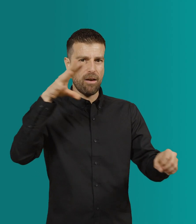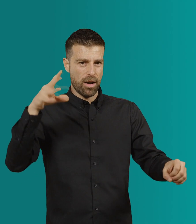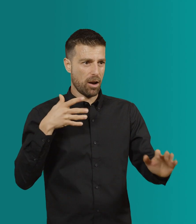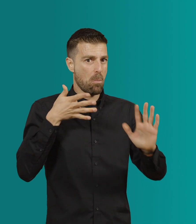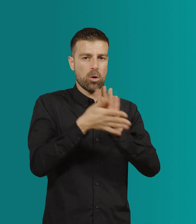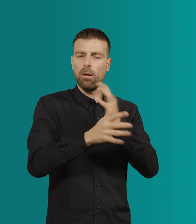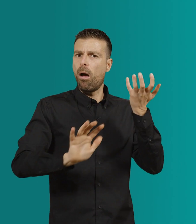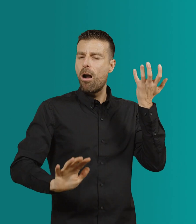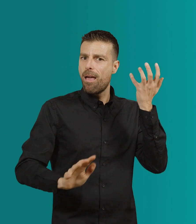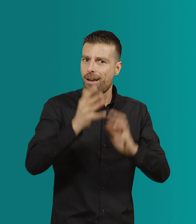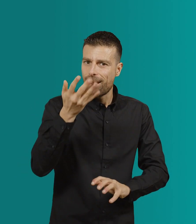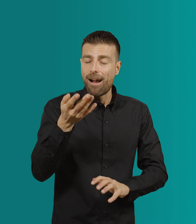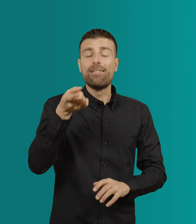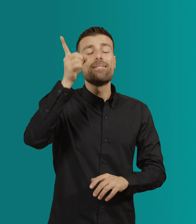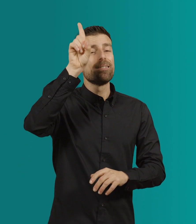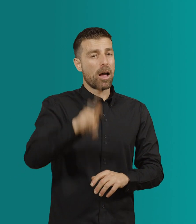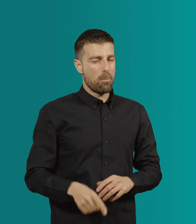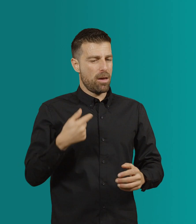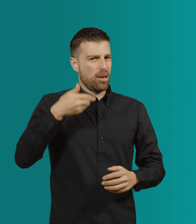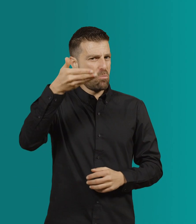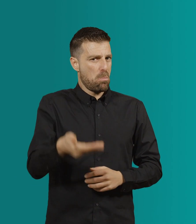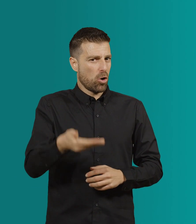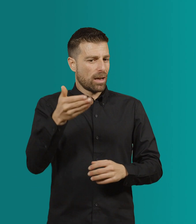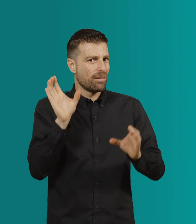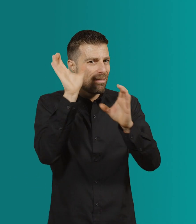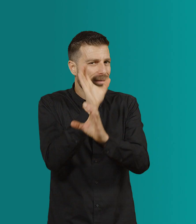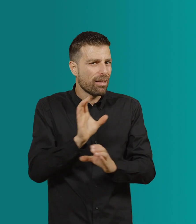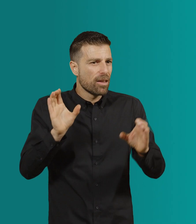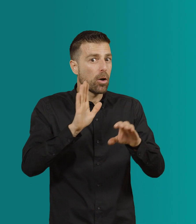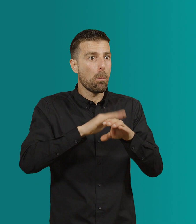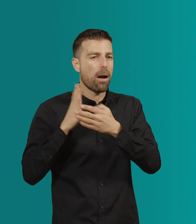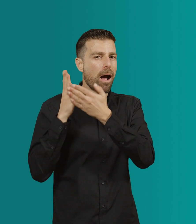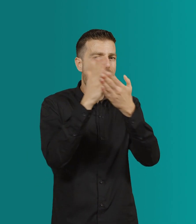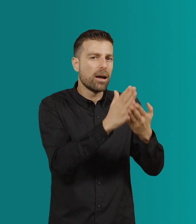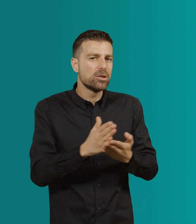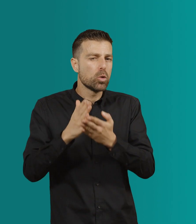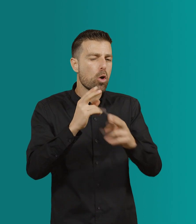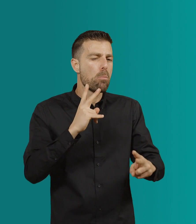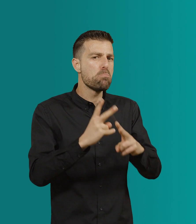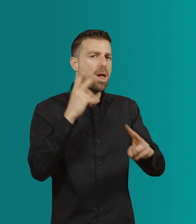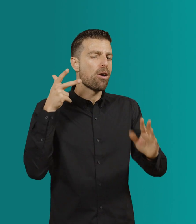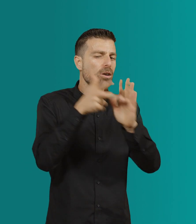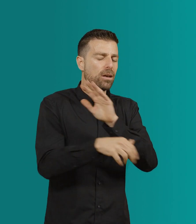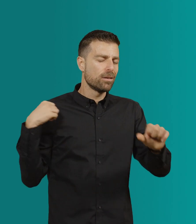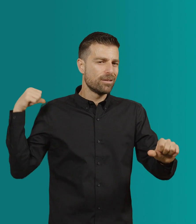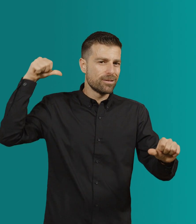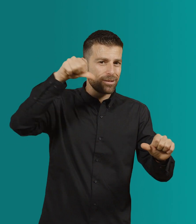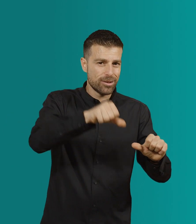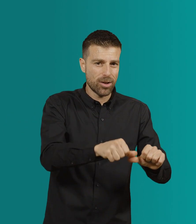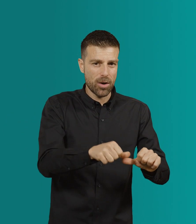le daría un gran mentís de originalidad y al mismo tiempo una importancia científica para los estudios histórico-vinícolas".